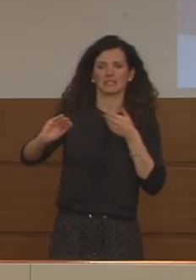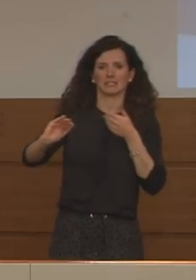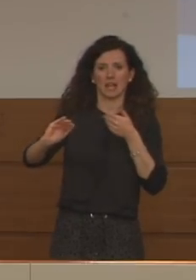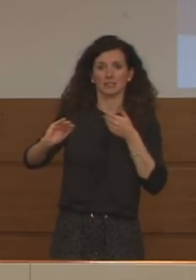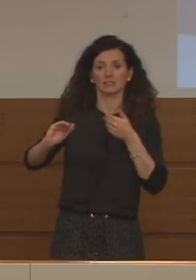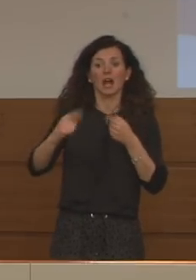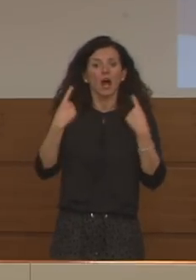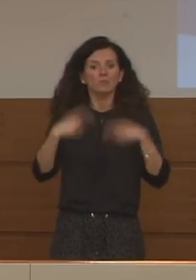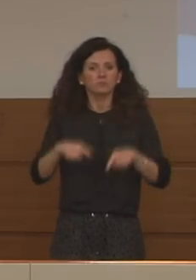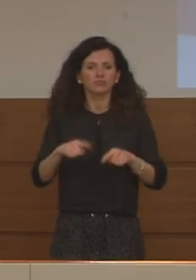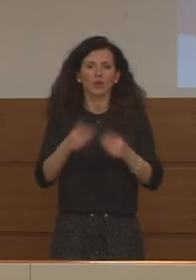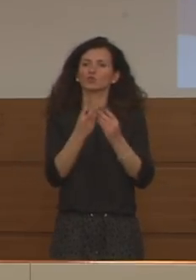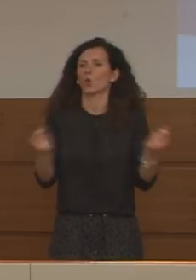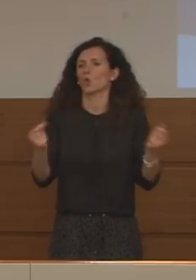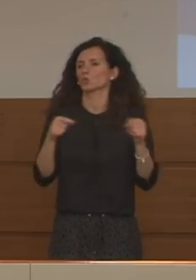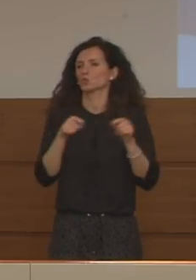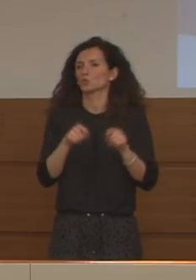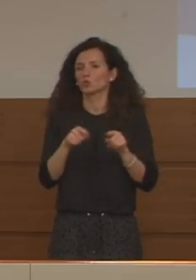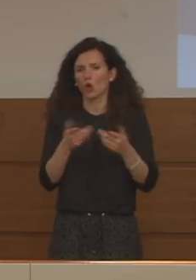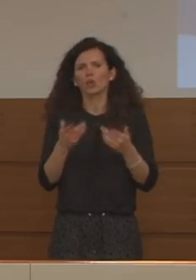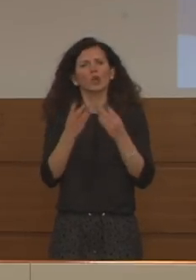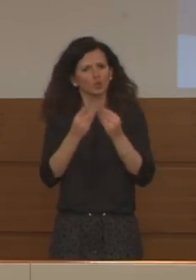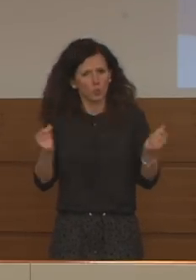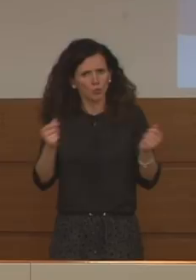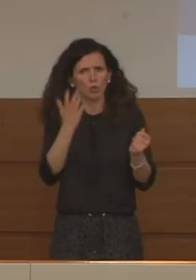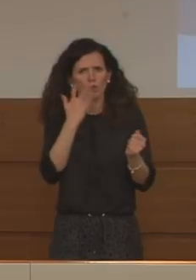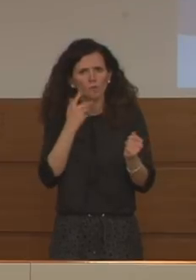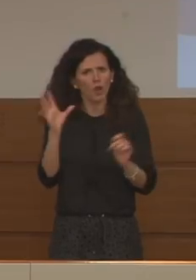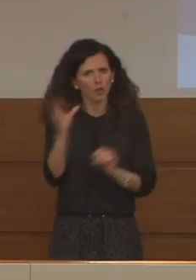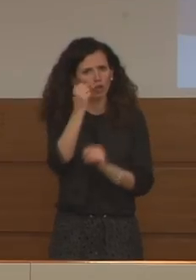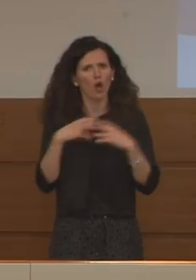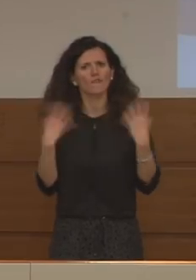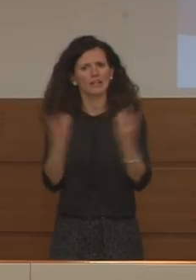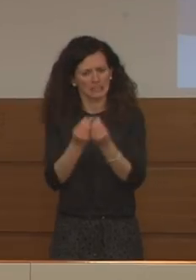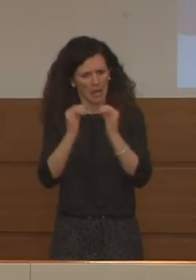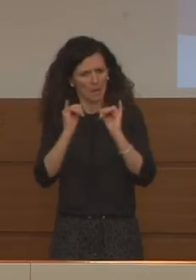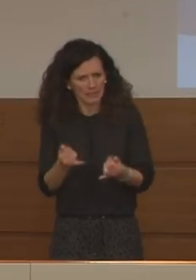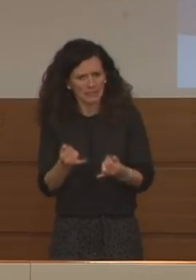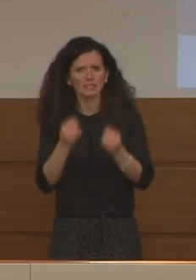soluzioni credo si possono trovare, si possono immaginare, credo ci voglia da